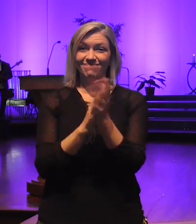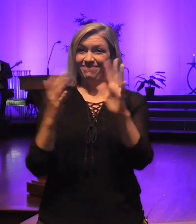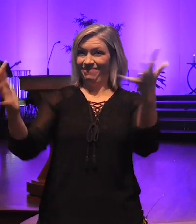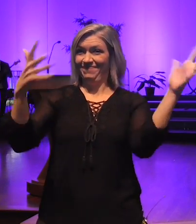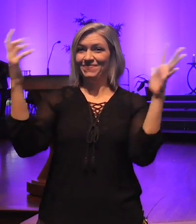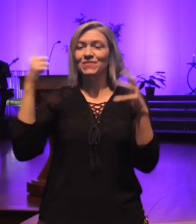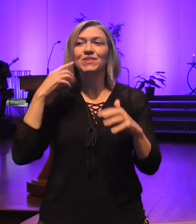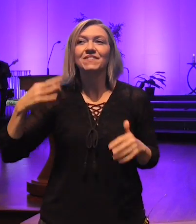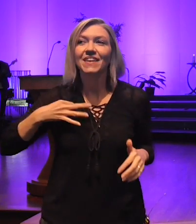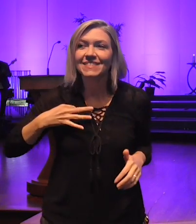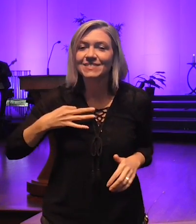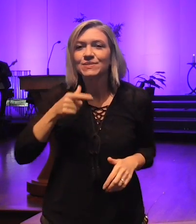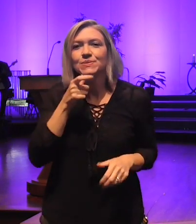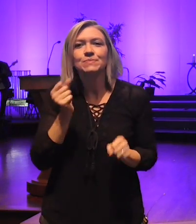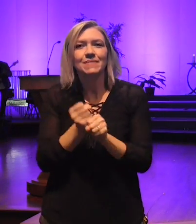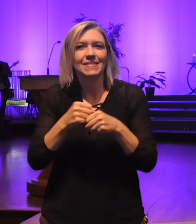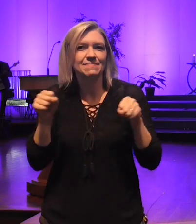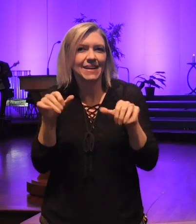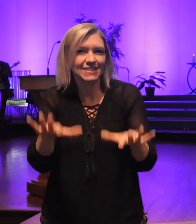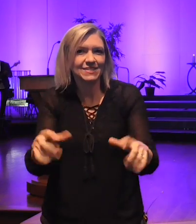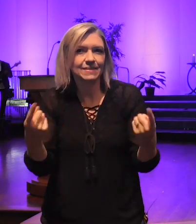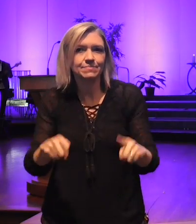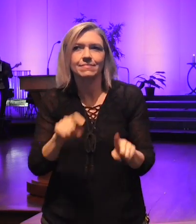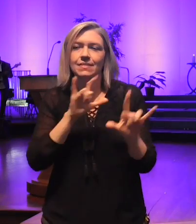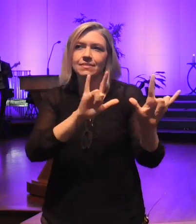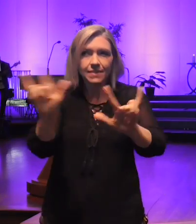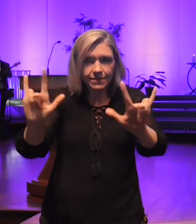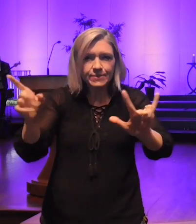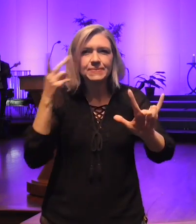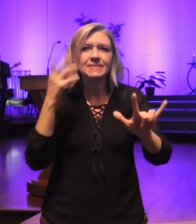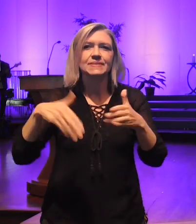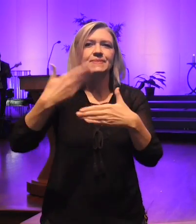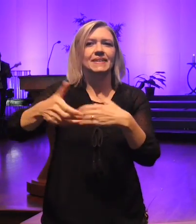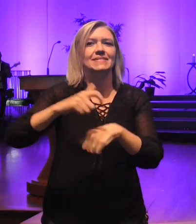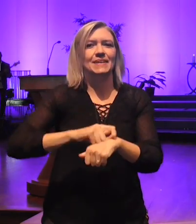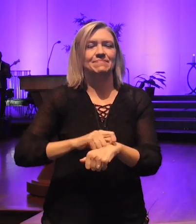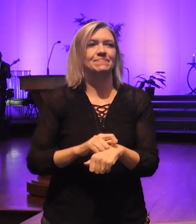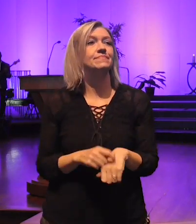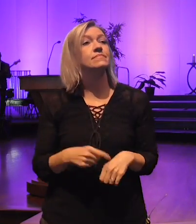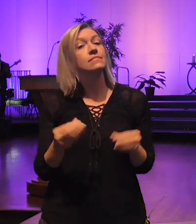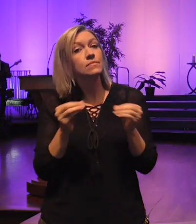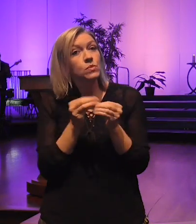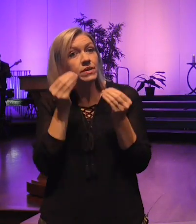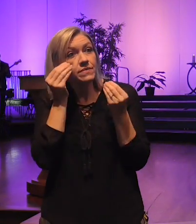la magia suceda aquí. Los amamos a todos, nos vemos la próxima vez para obtener más información sobre cualquier cosa que